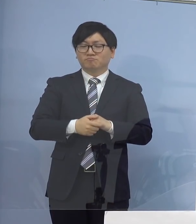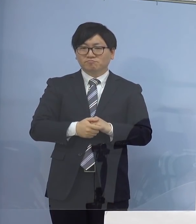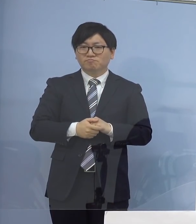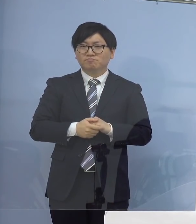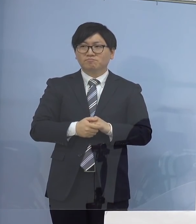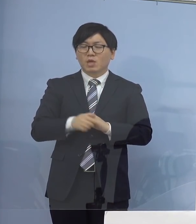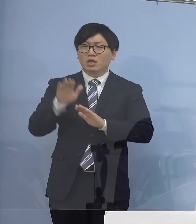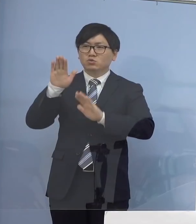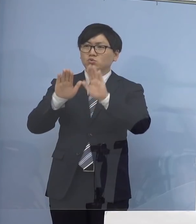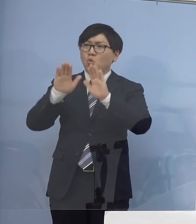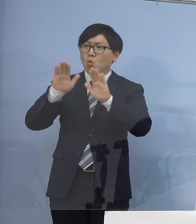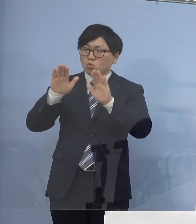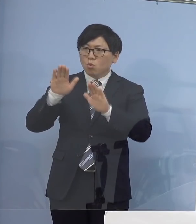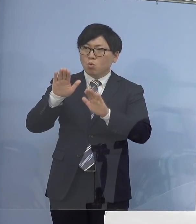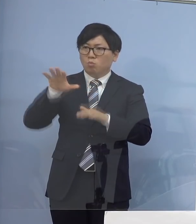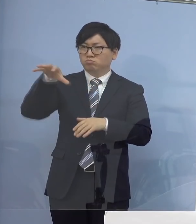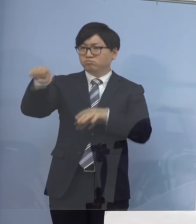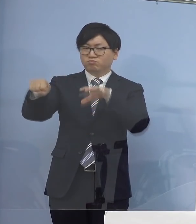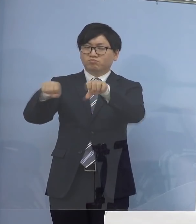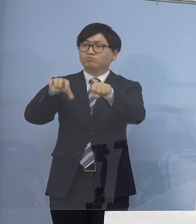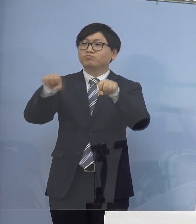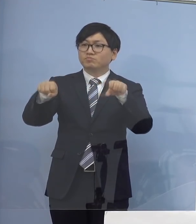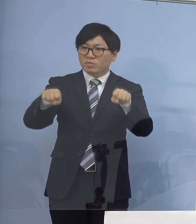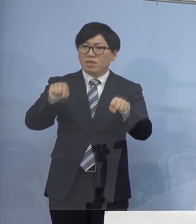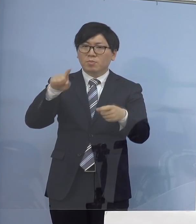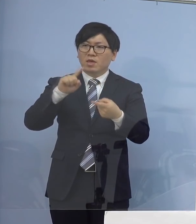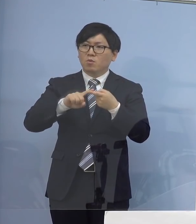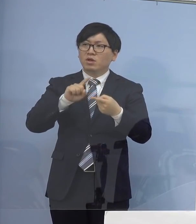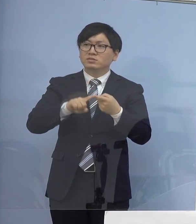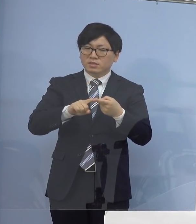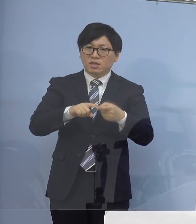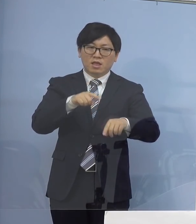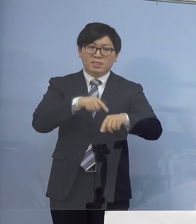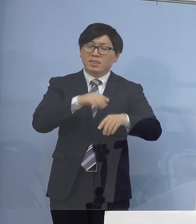その対策を早め早めに打っていく これが重要なものと